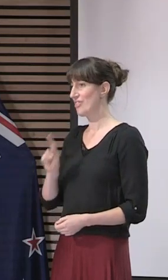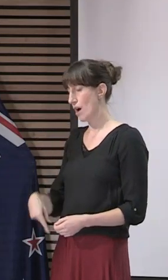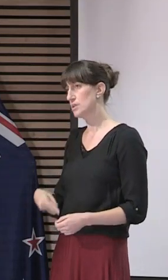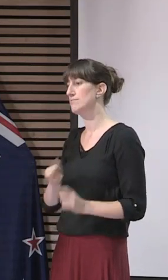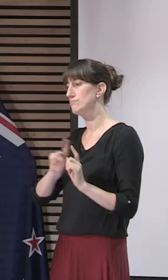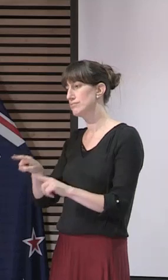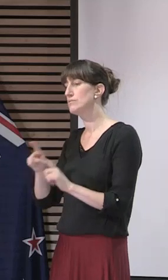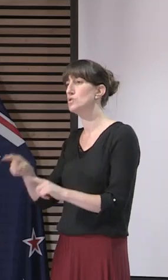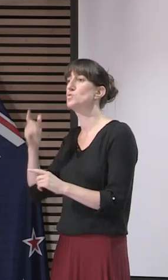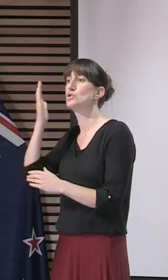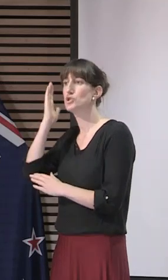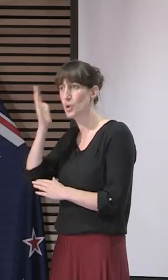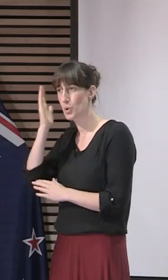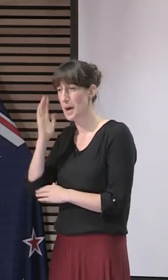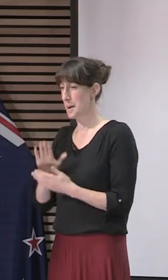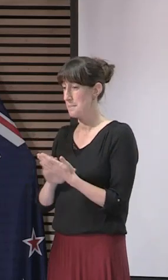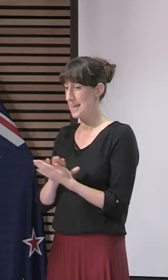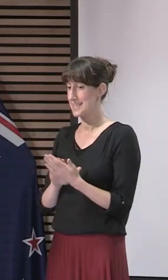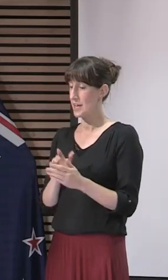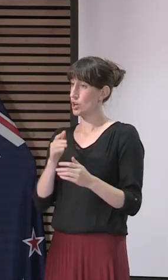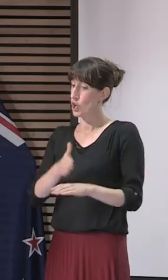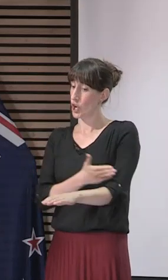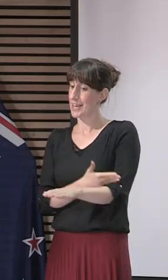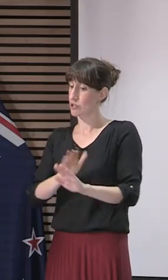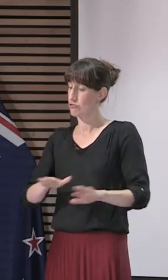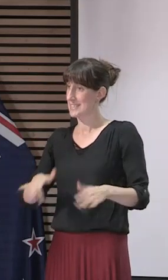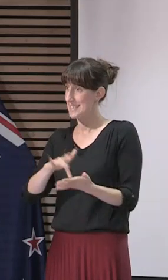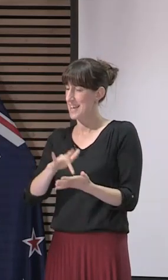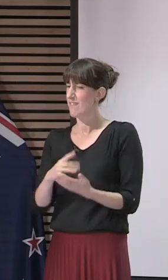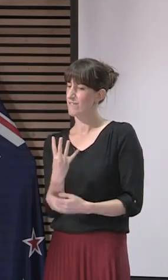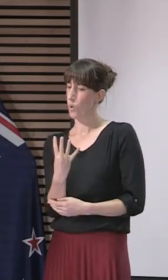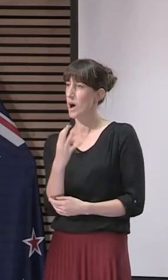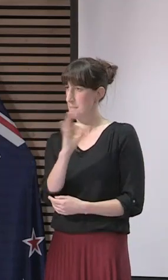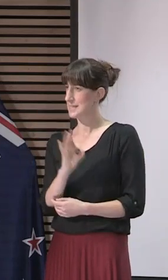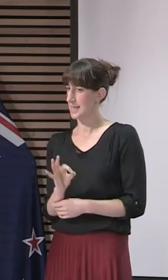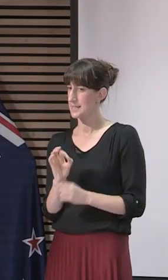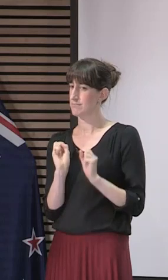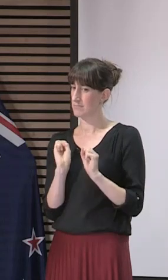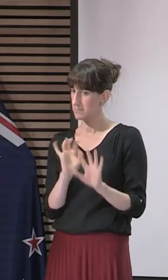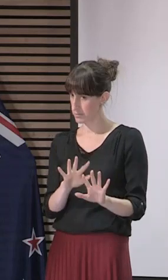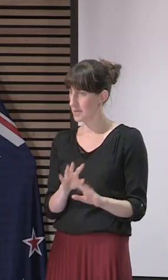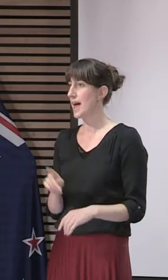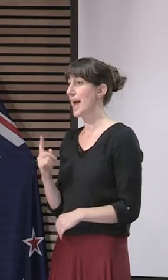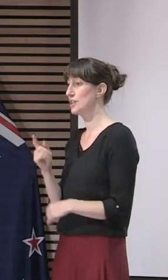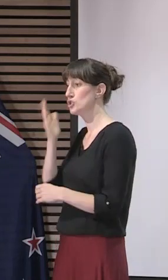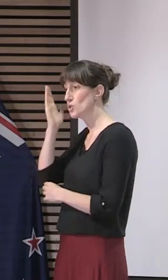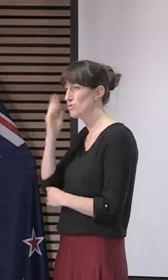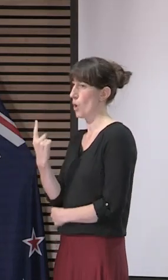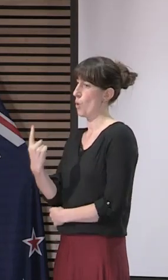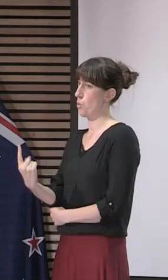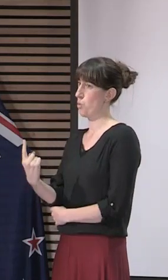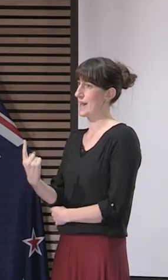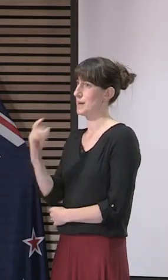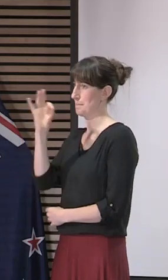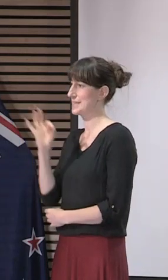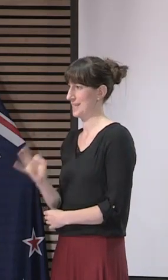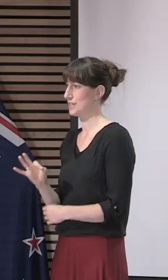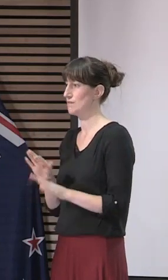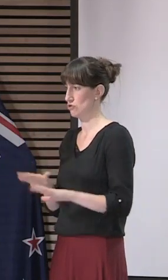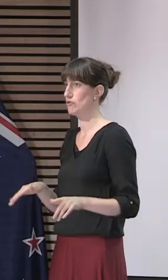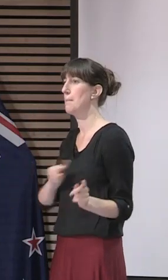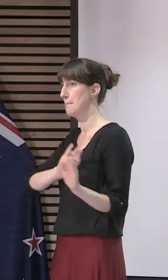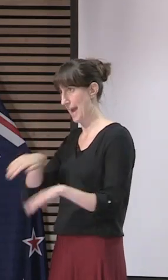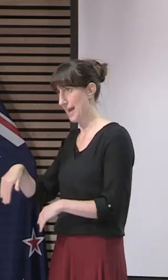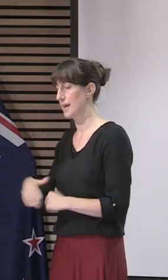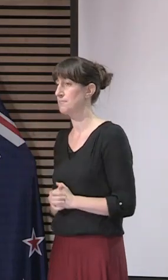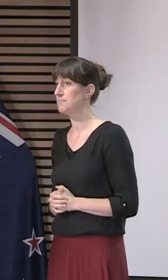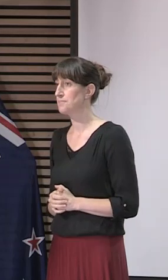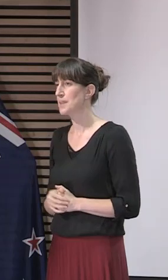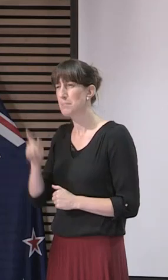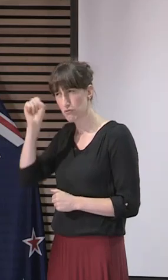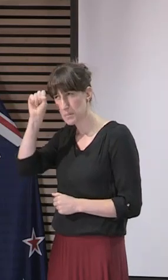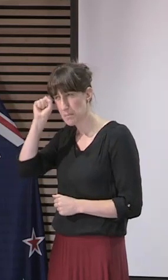nga tamariki haere ki te ratonga